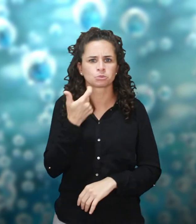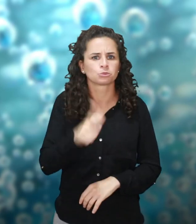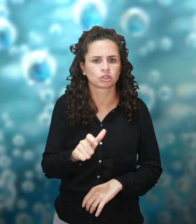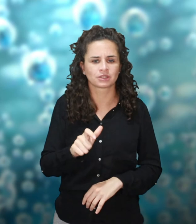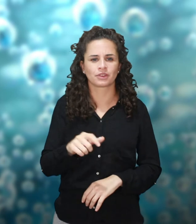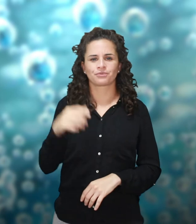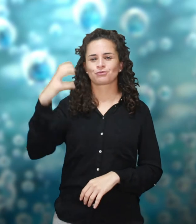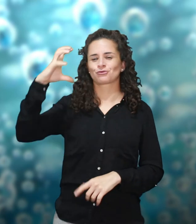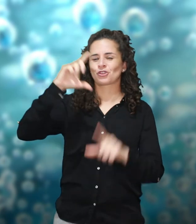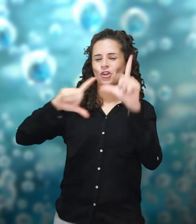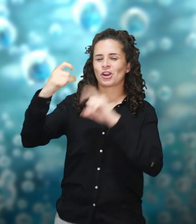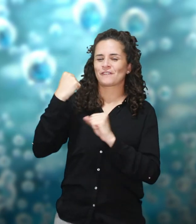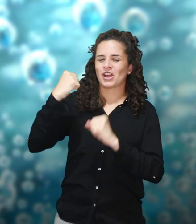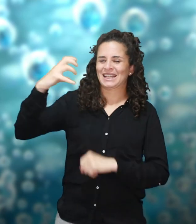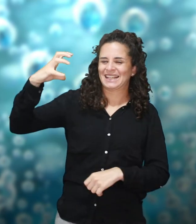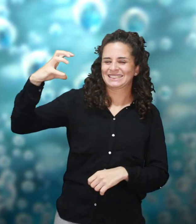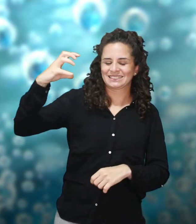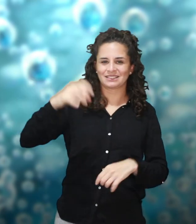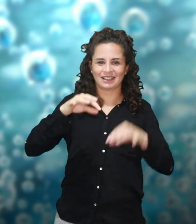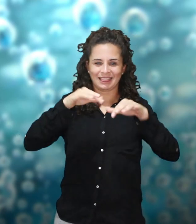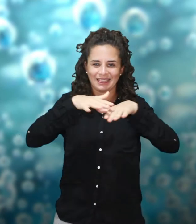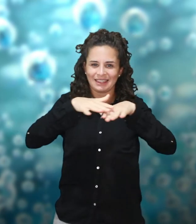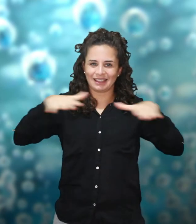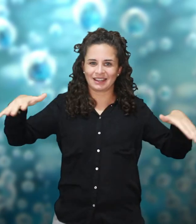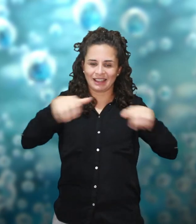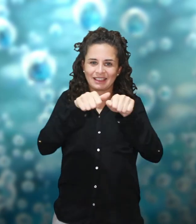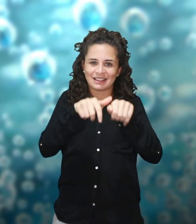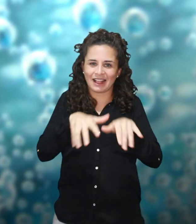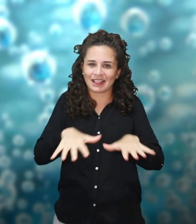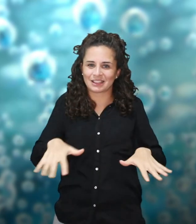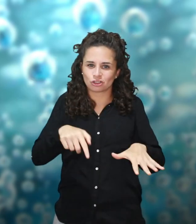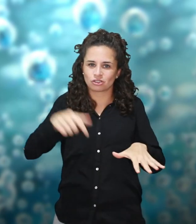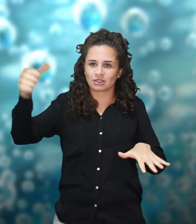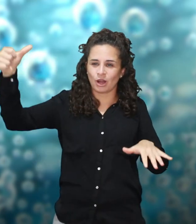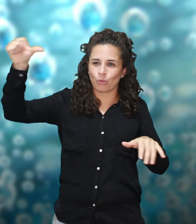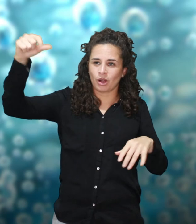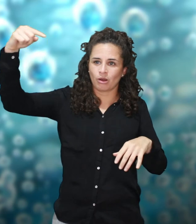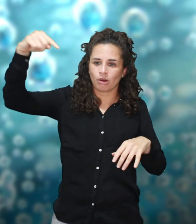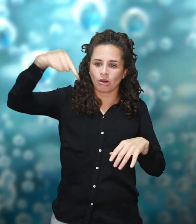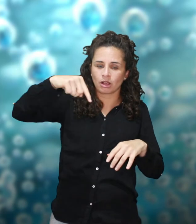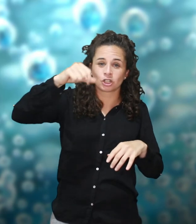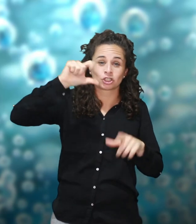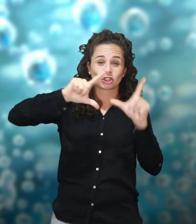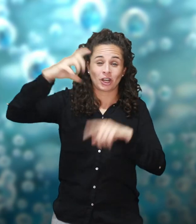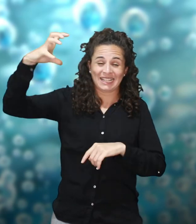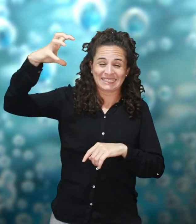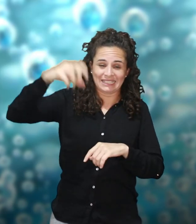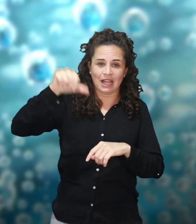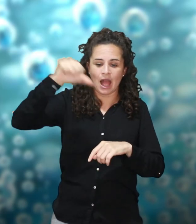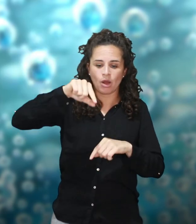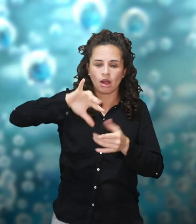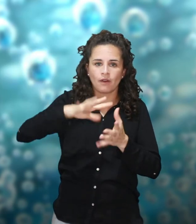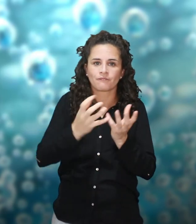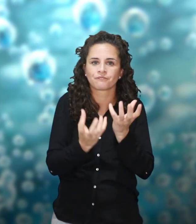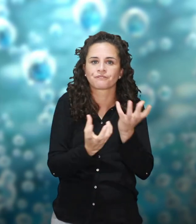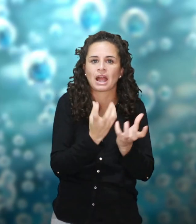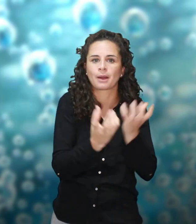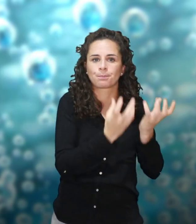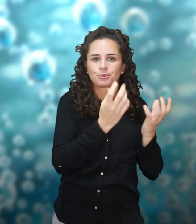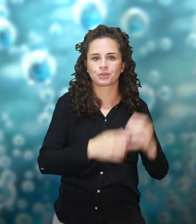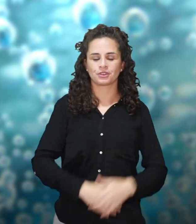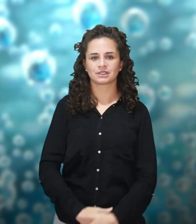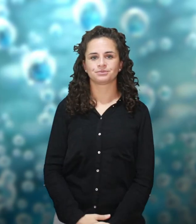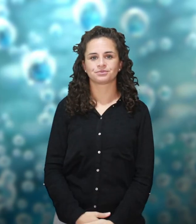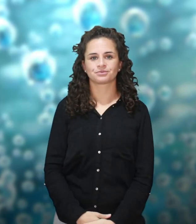così eviti che l’acqua evapori prima di raggiungere le radici.